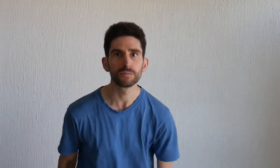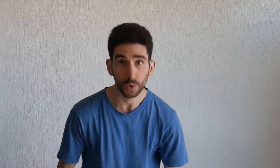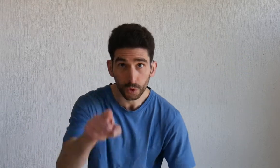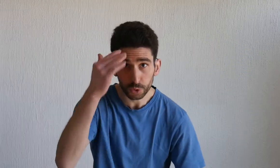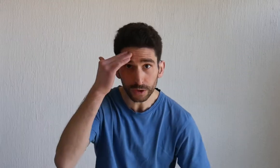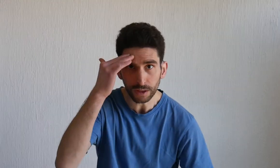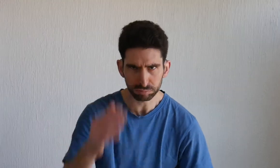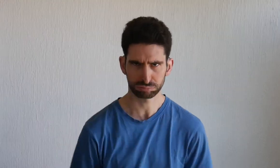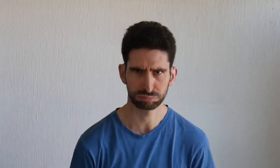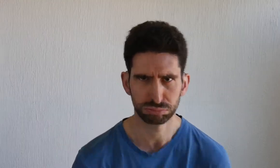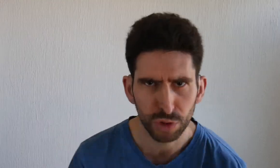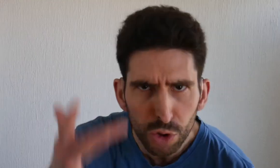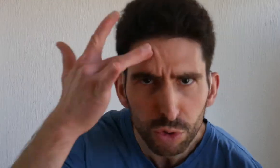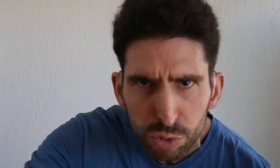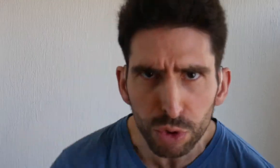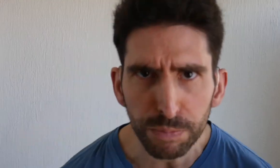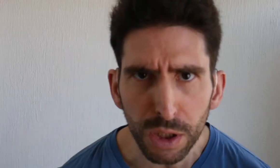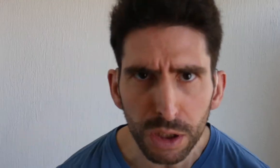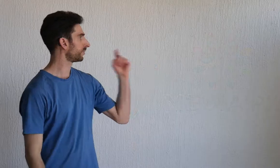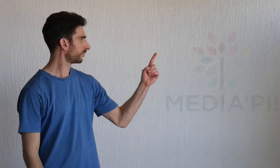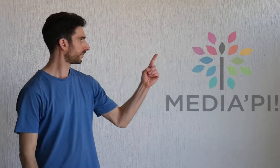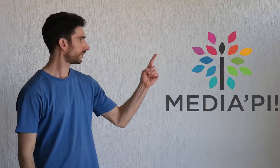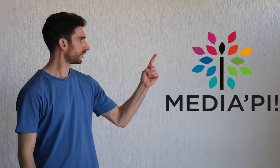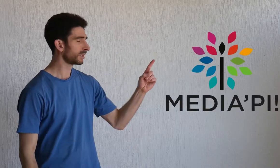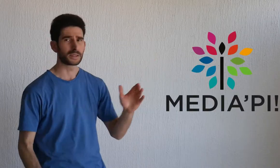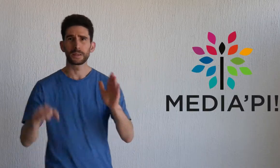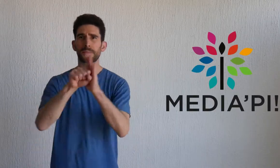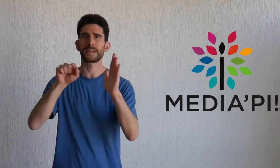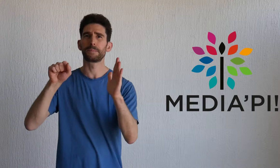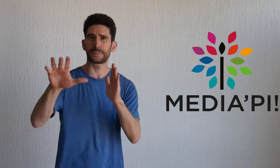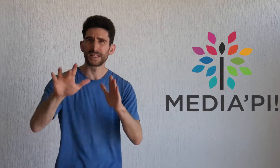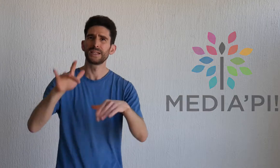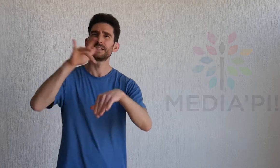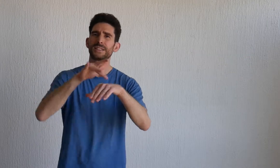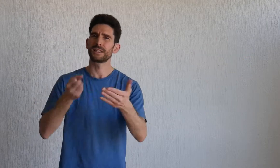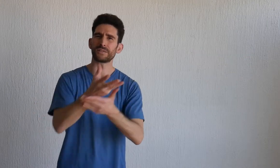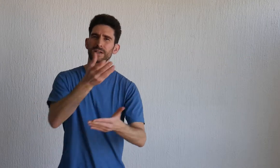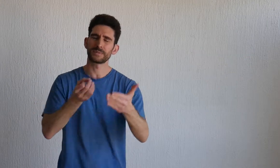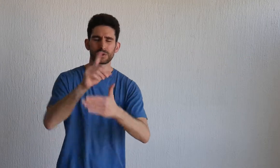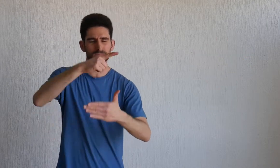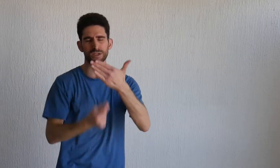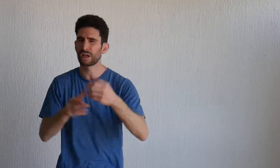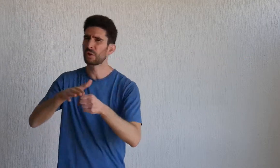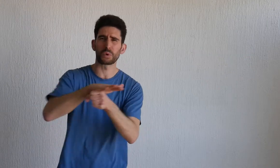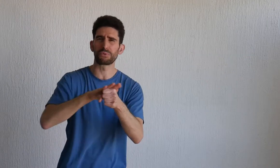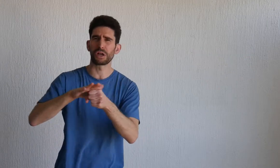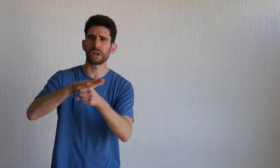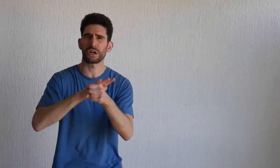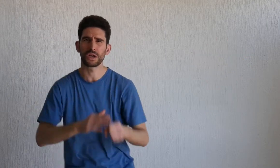Tu connais ? Tu connais pas ? Média'Pi ! est un site d'informations complètement bilingue